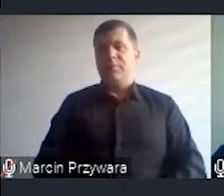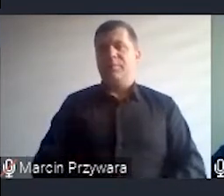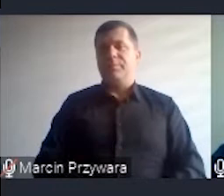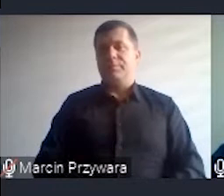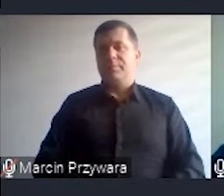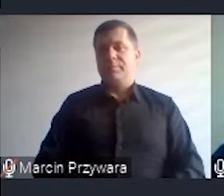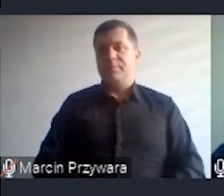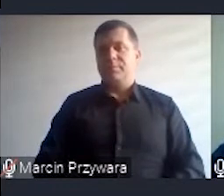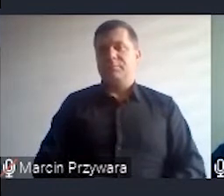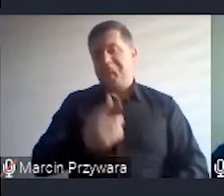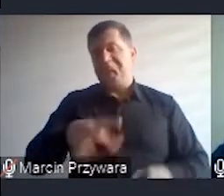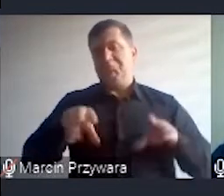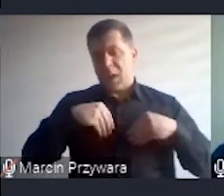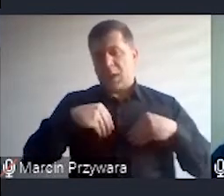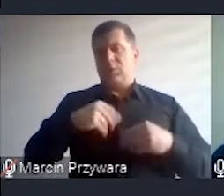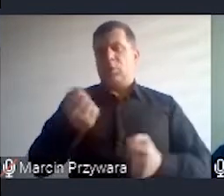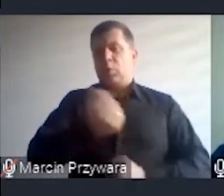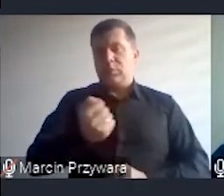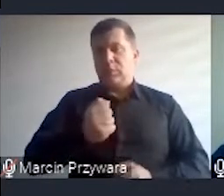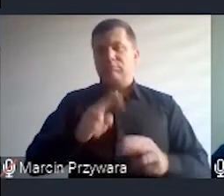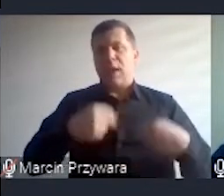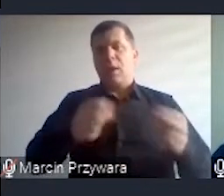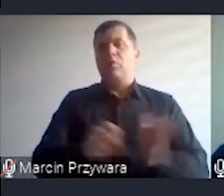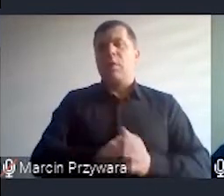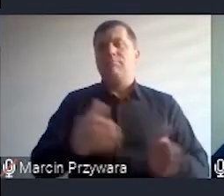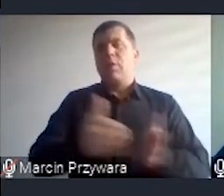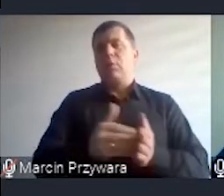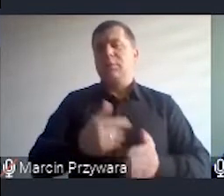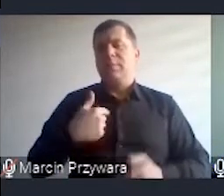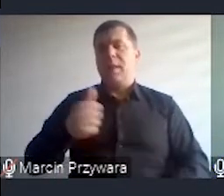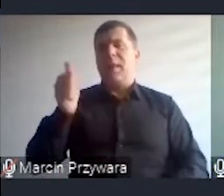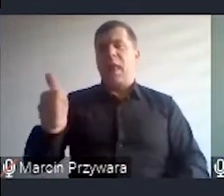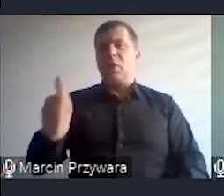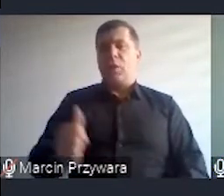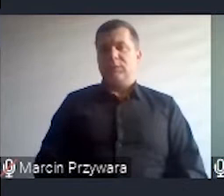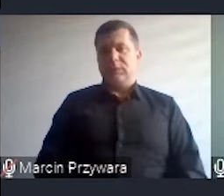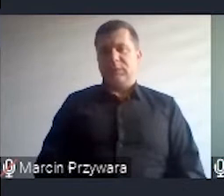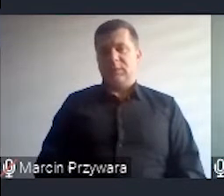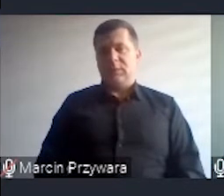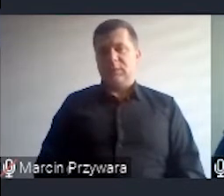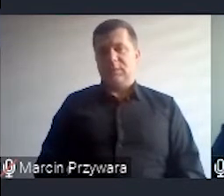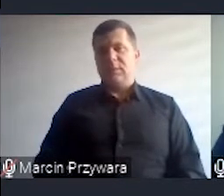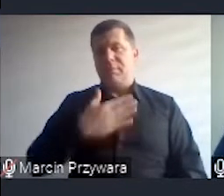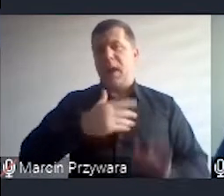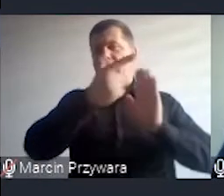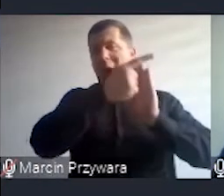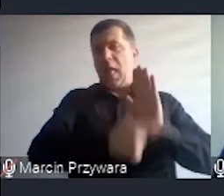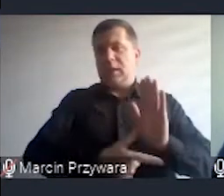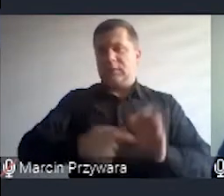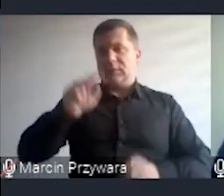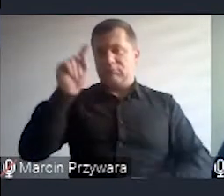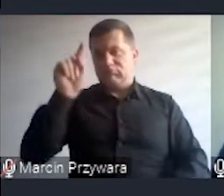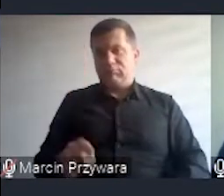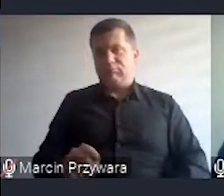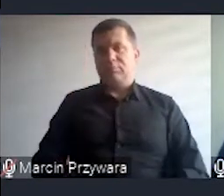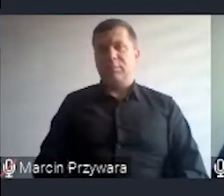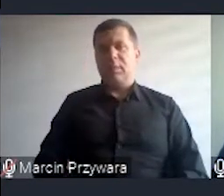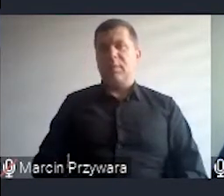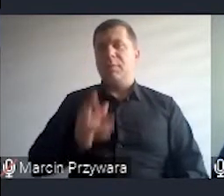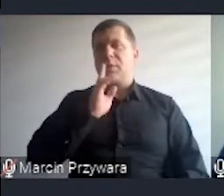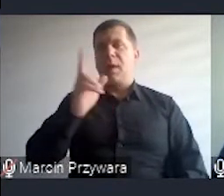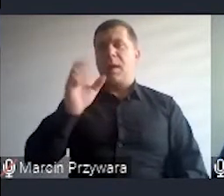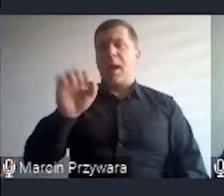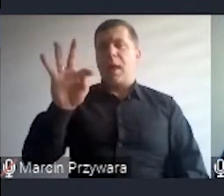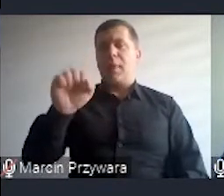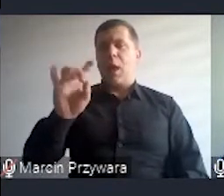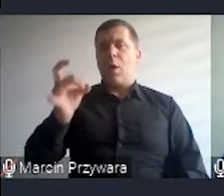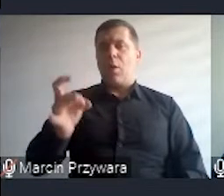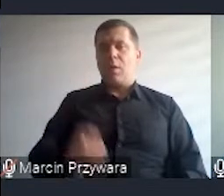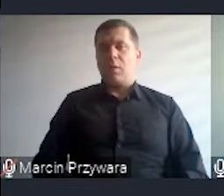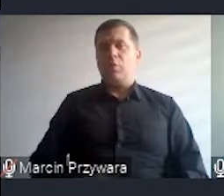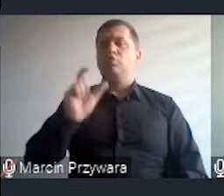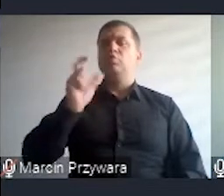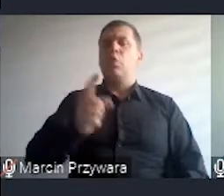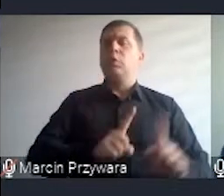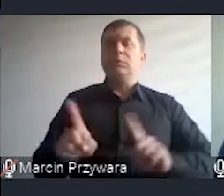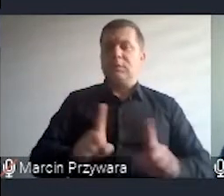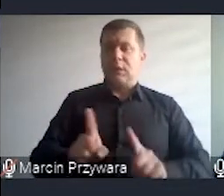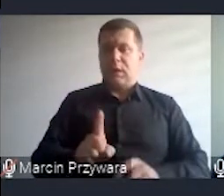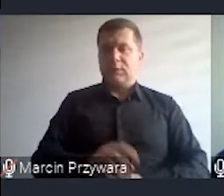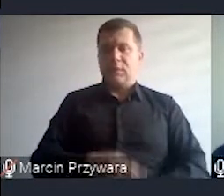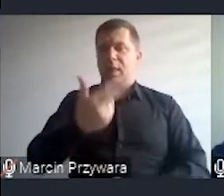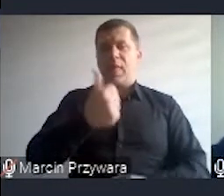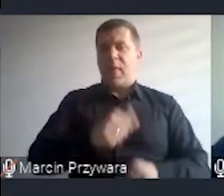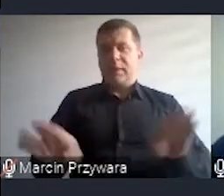Zdatne do użytku przeznaczone na potrzeby jednostki. I tu mamy taką listę w szczególności taki katalog co oznacza, że on nie jest zamknięty.